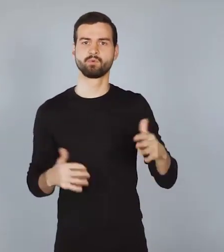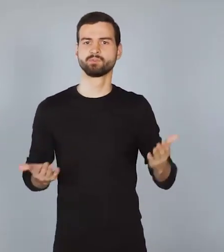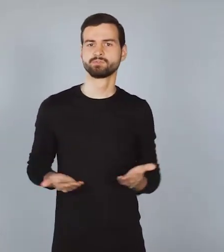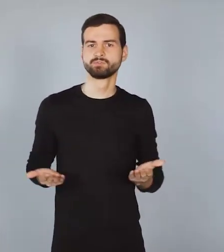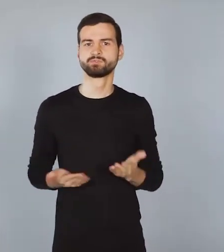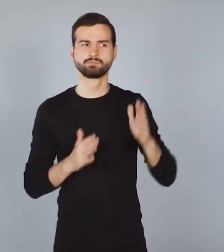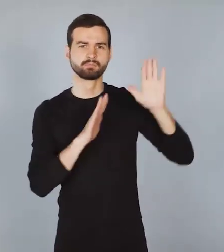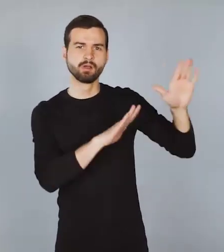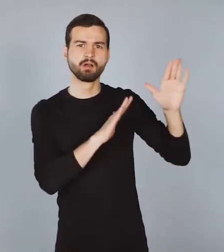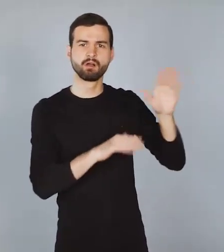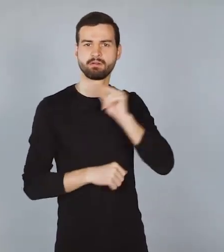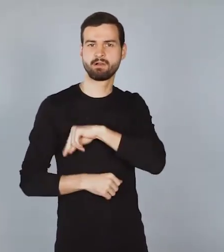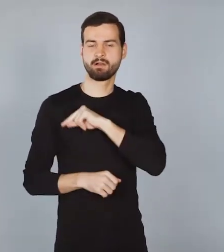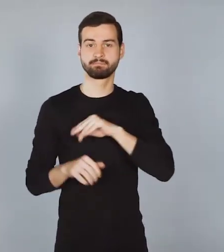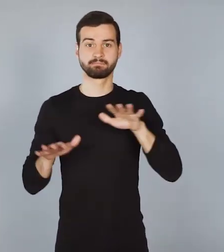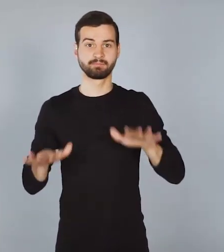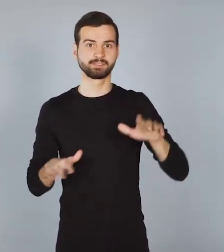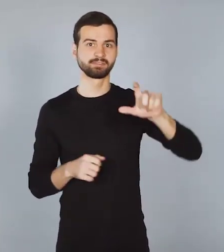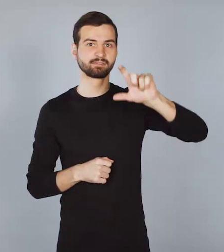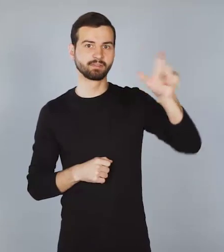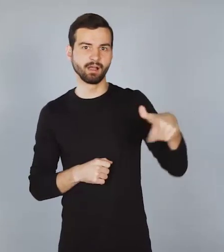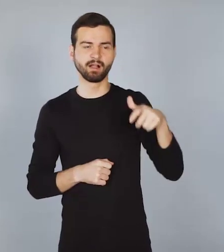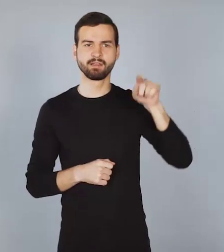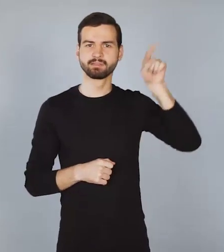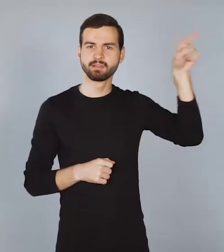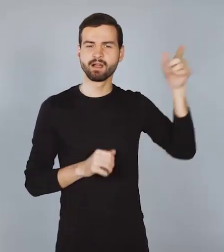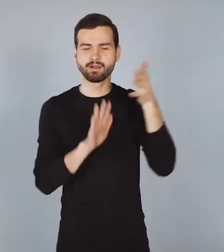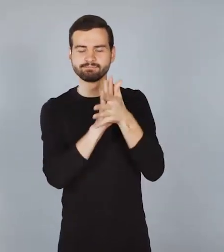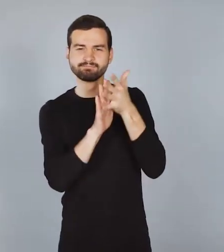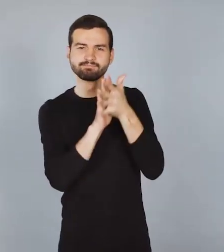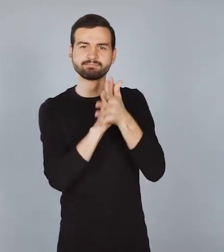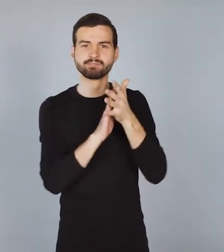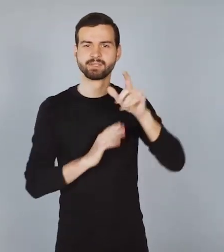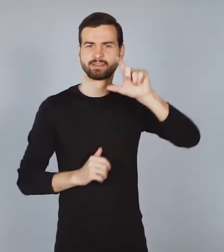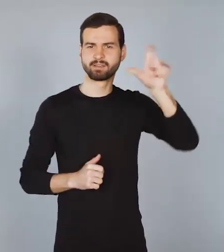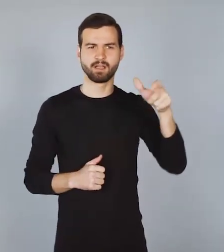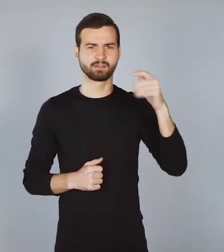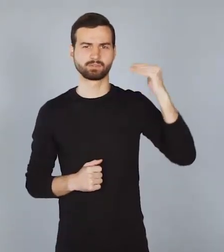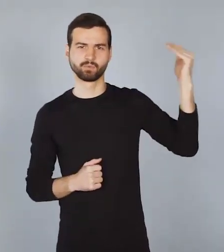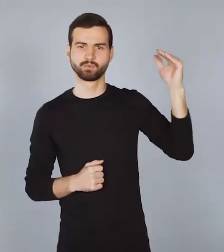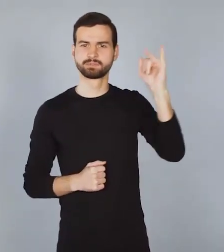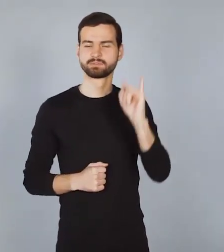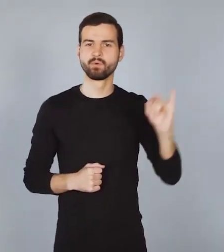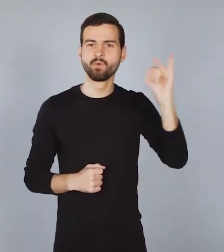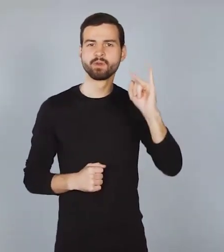жил и работал в Италии, где изучал итальянскую историю